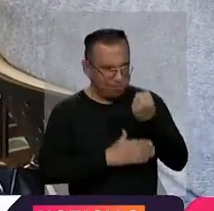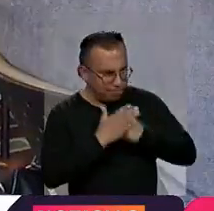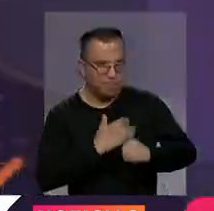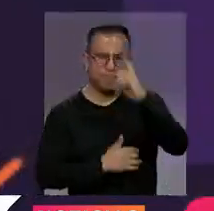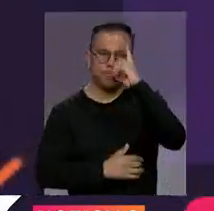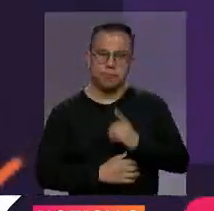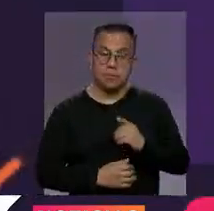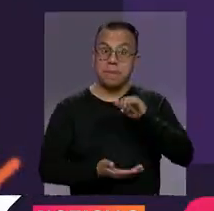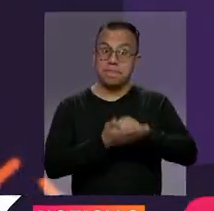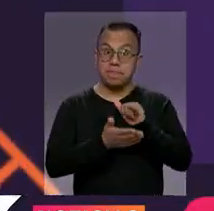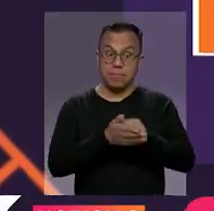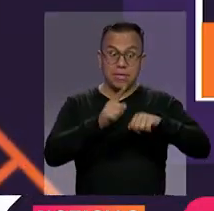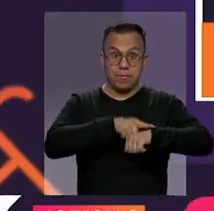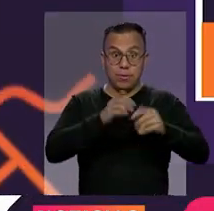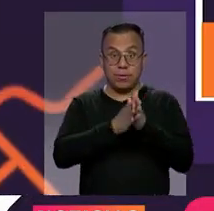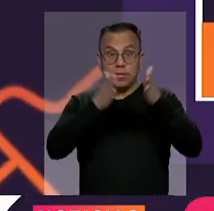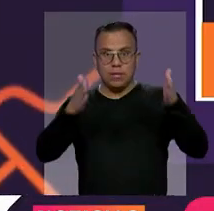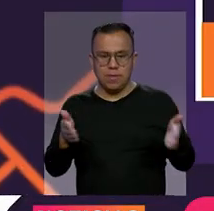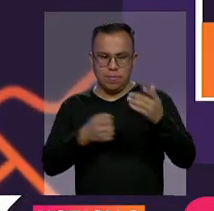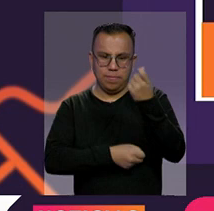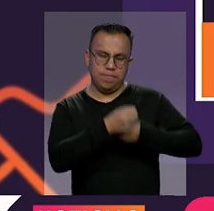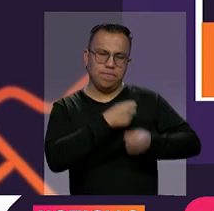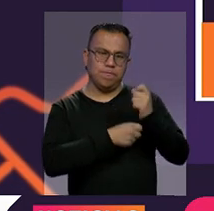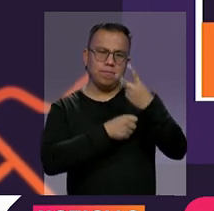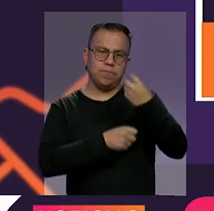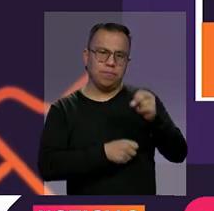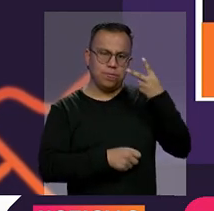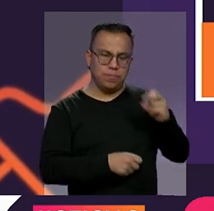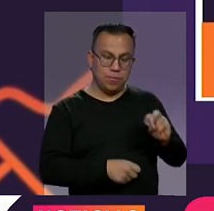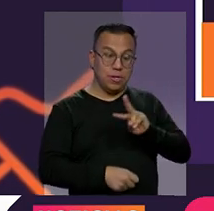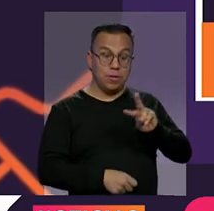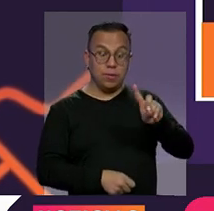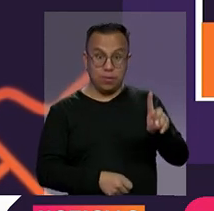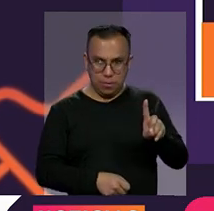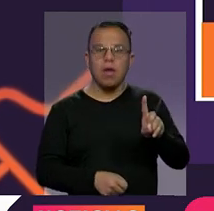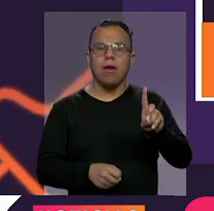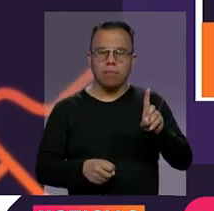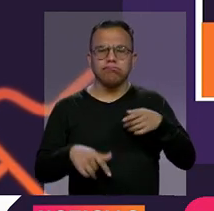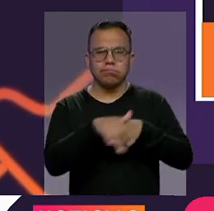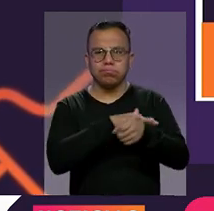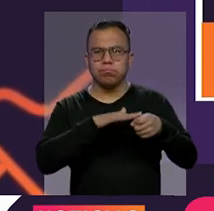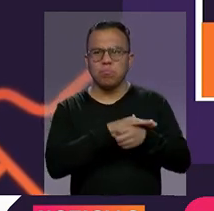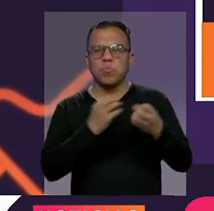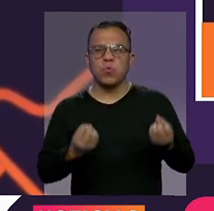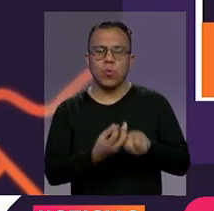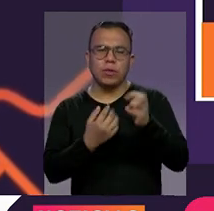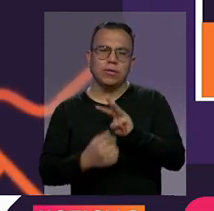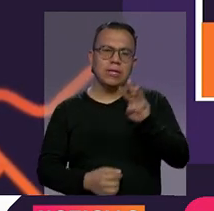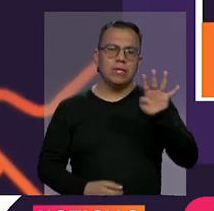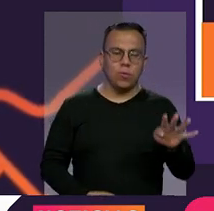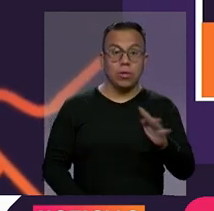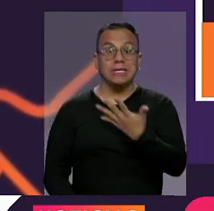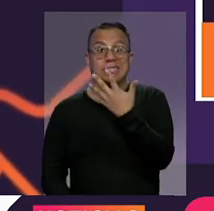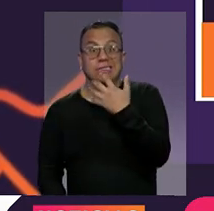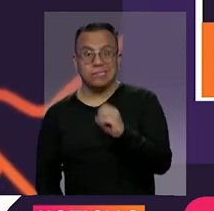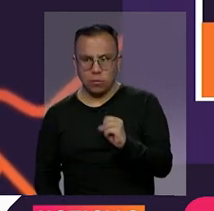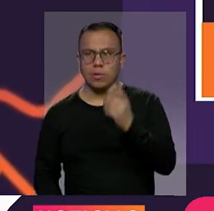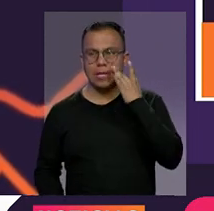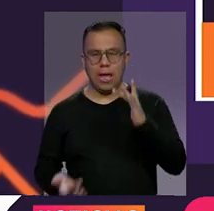AñO ES DECIR EN TEJER MALLAS 1022 SE REGISTRA 76 MUJERES QUE HAN ENFRENTADO BARRERAS PARA